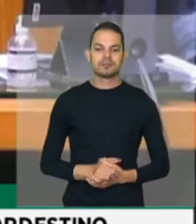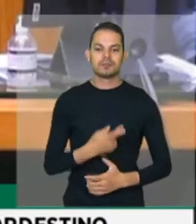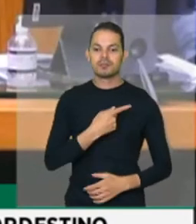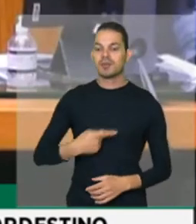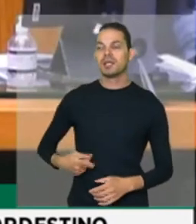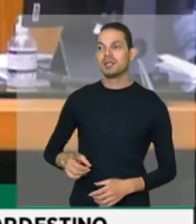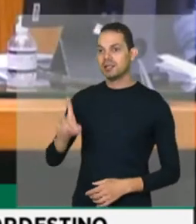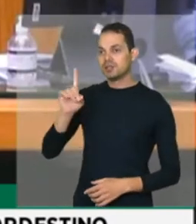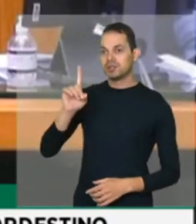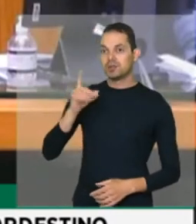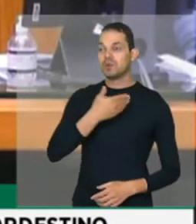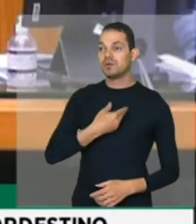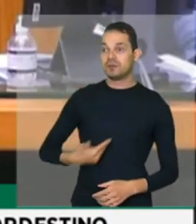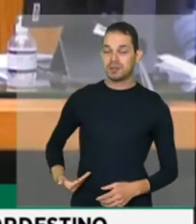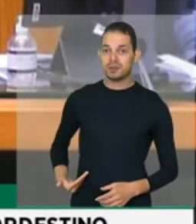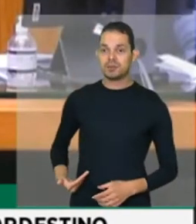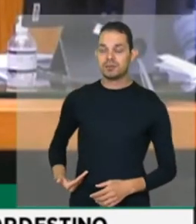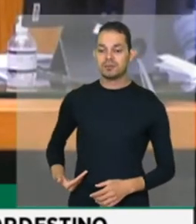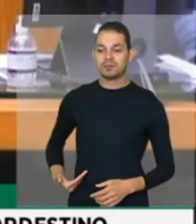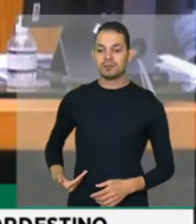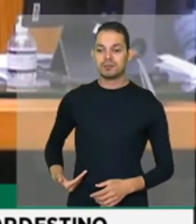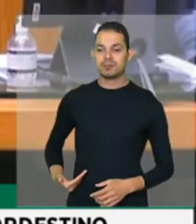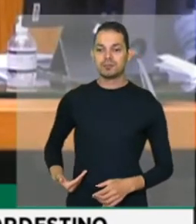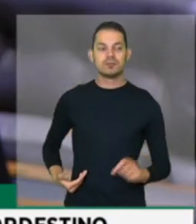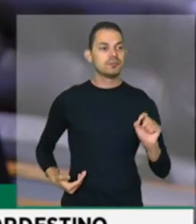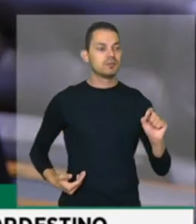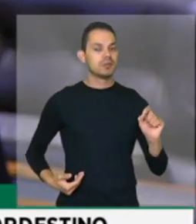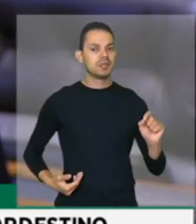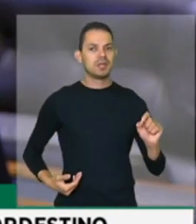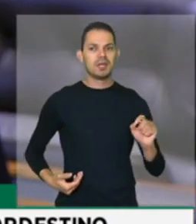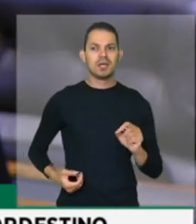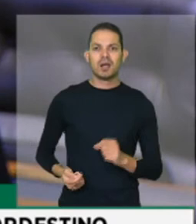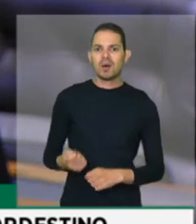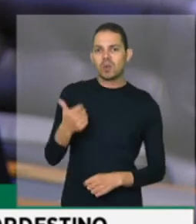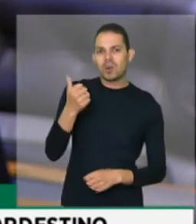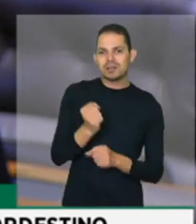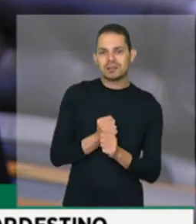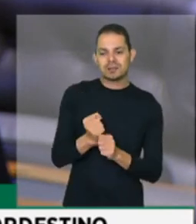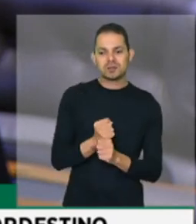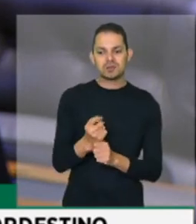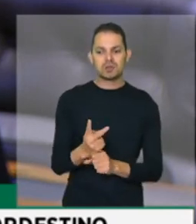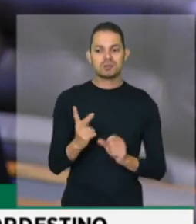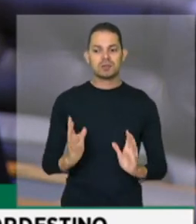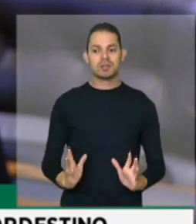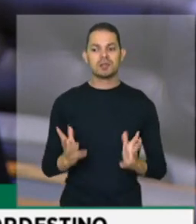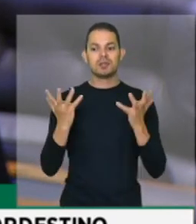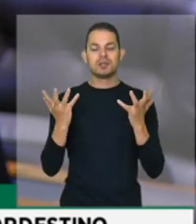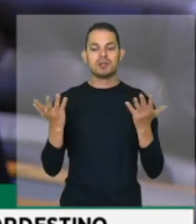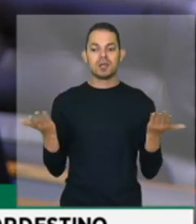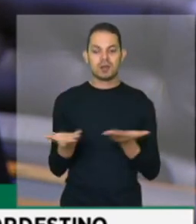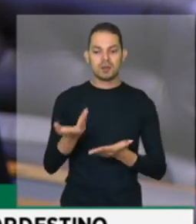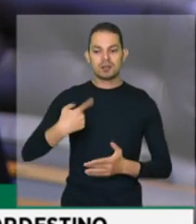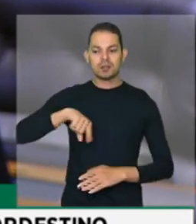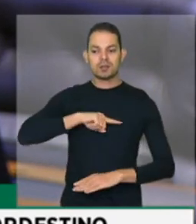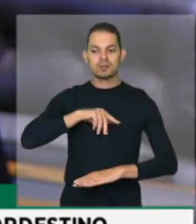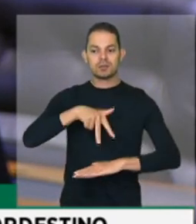DA... DA CPI DO NORDESTE. -- [PRESIDENTE]: GOVERNO. -- [DEPUTADO]: PASSADOS QUASE DOIS ANOS DESSE EVENTO, PEDIMOS QUE NÓS ESTAMOS AQUI FAZENDO UM CHAMAMENTO PARA QUE